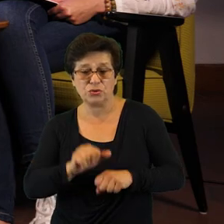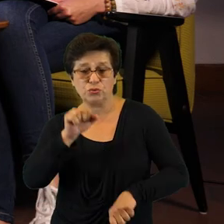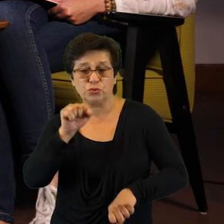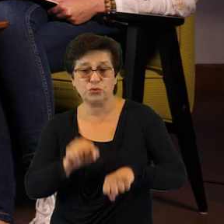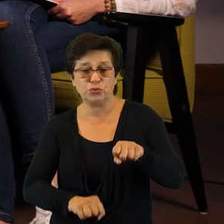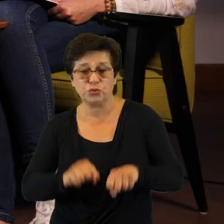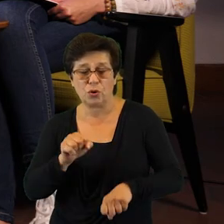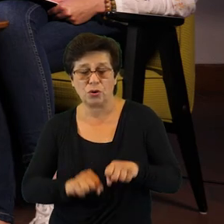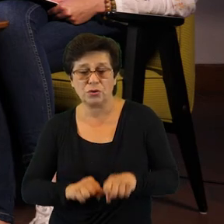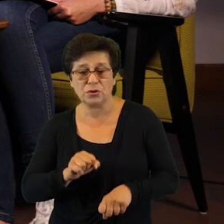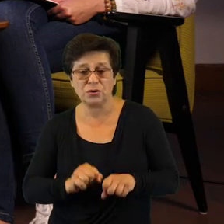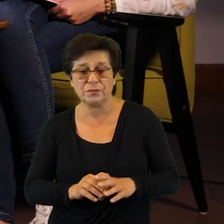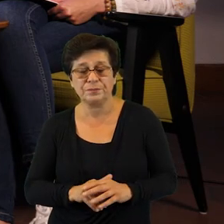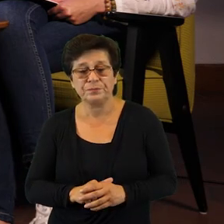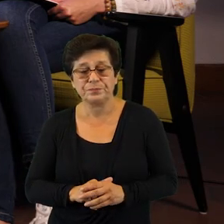i Bereza Kartuska, o której pan mówi,